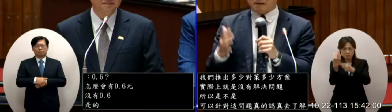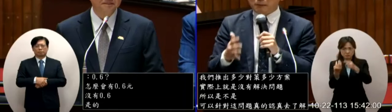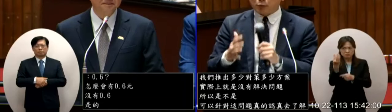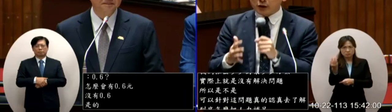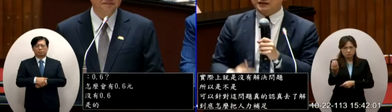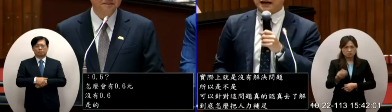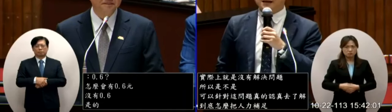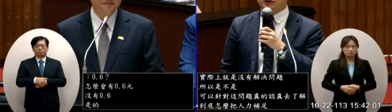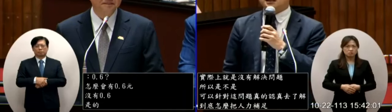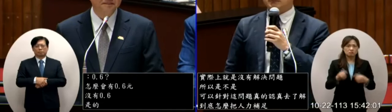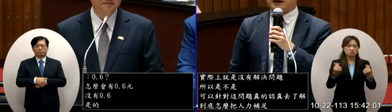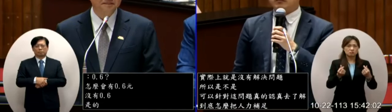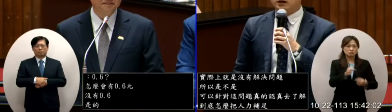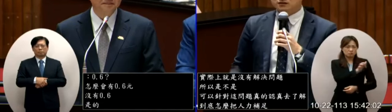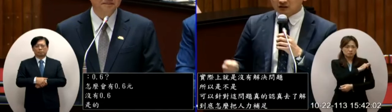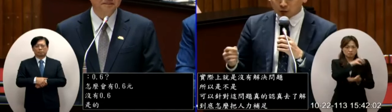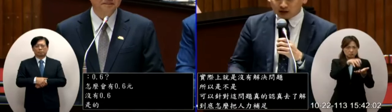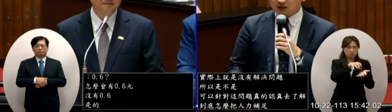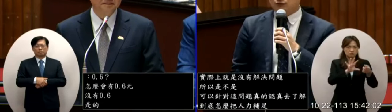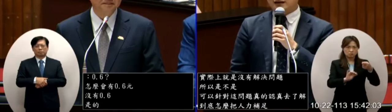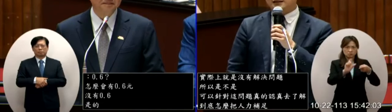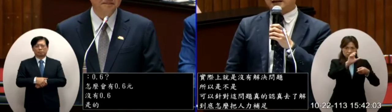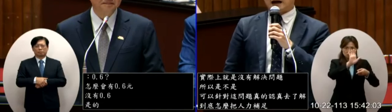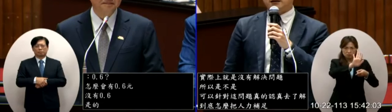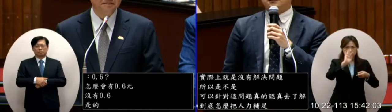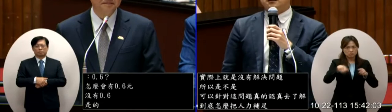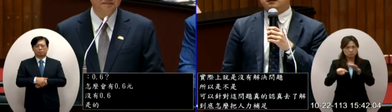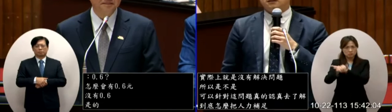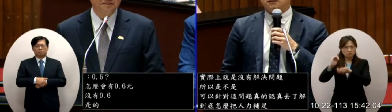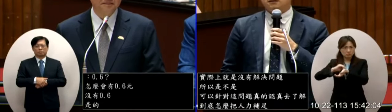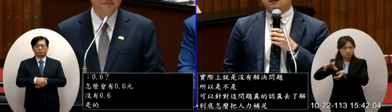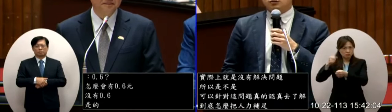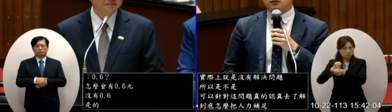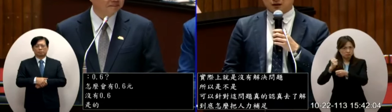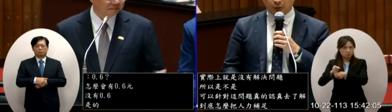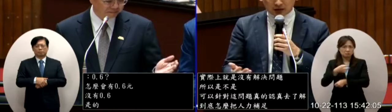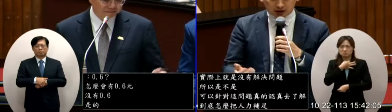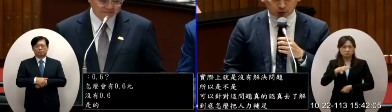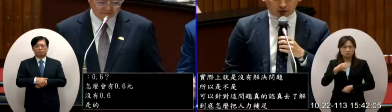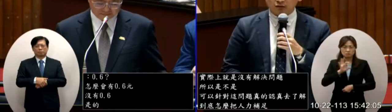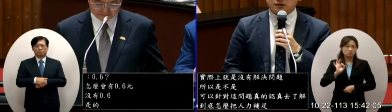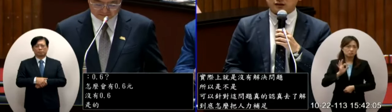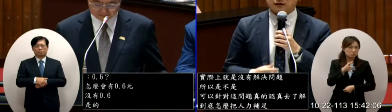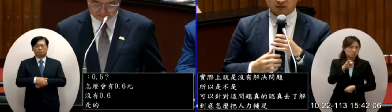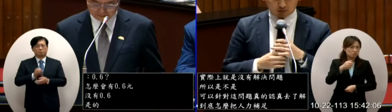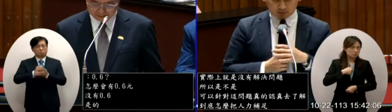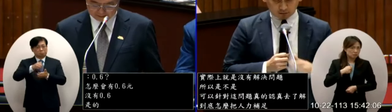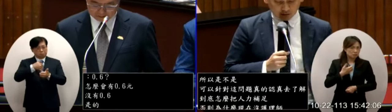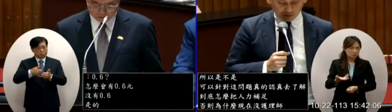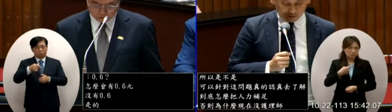但他們不願意在醫院上班 到底問題是發生在哪裡 所以這個部長 你要去瞭解 我想這個